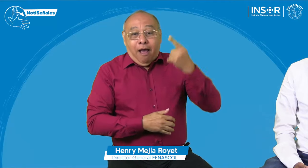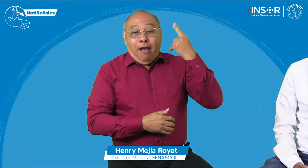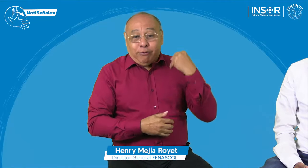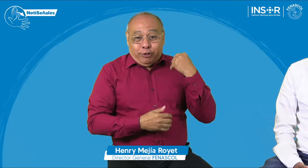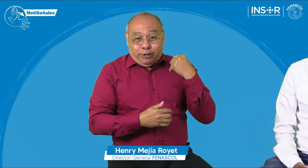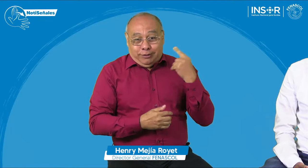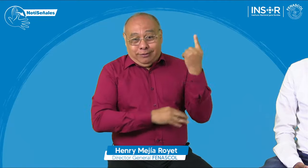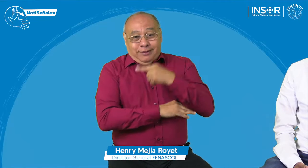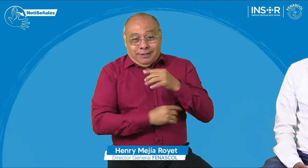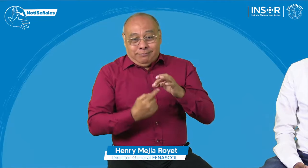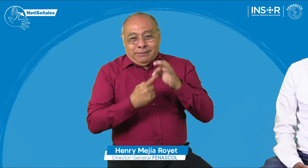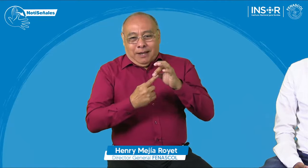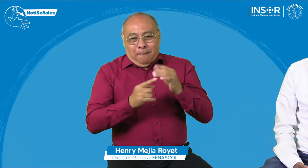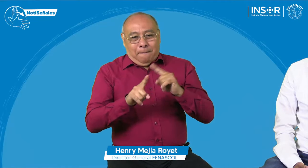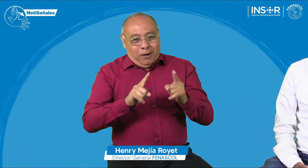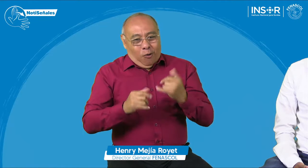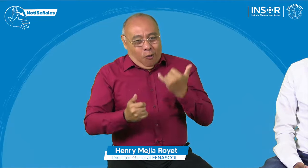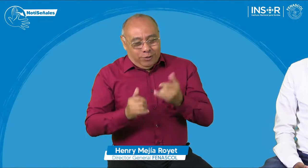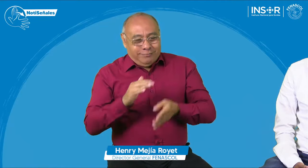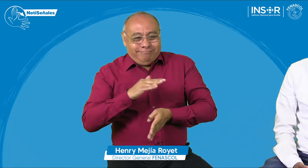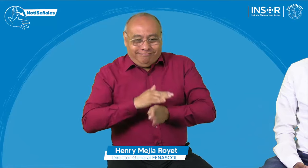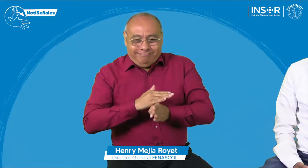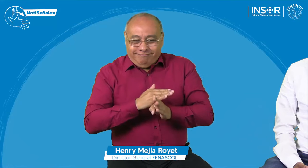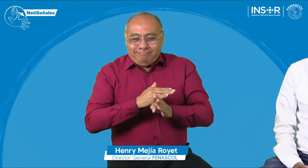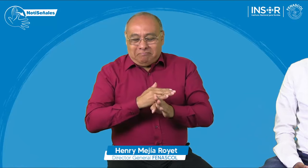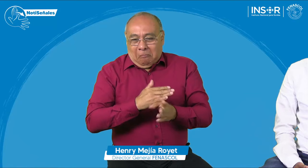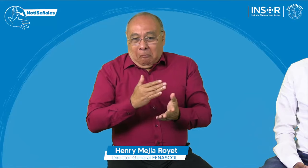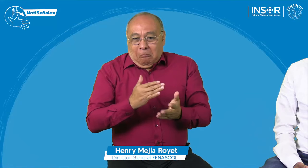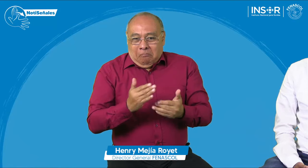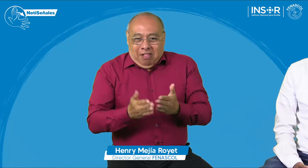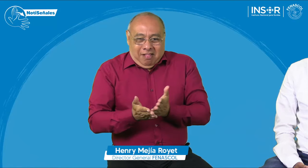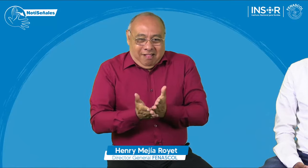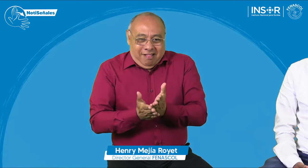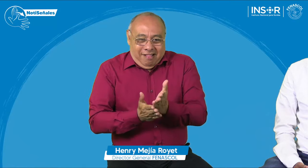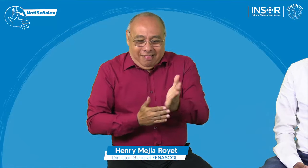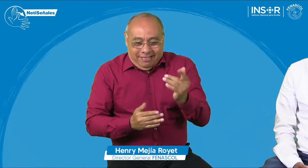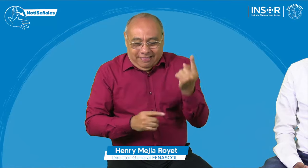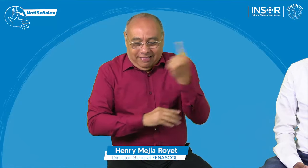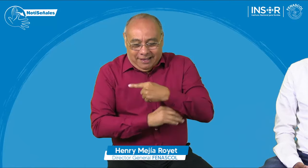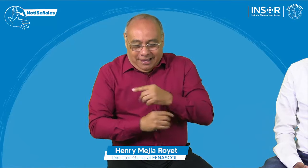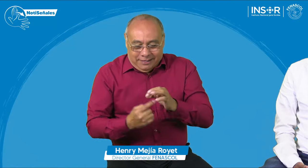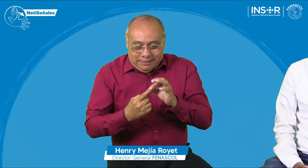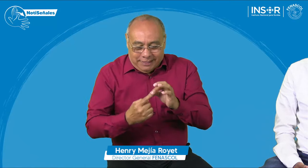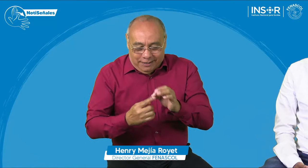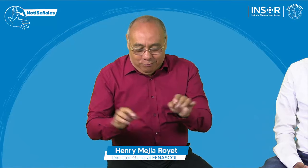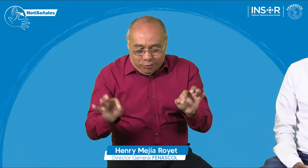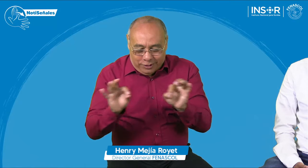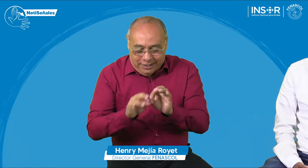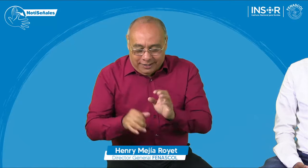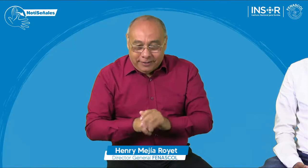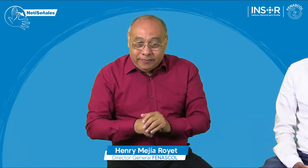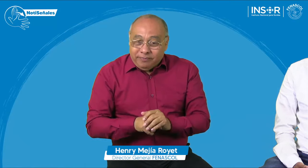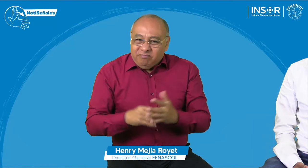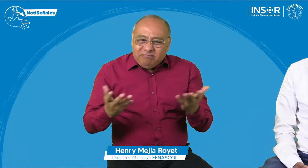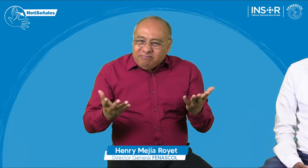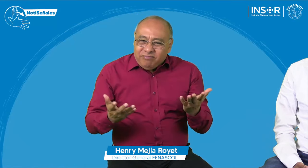personas que nos están viendo en el exterior hoy es un día bueno un hoy no, ayer, fue un